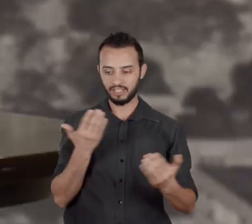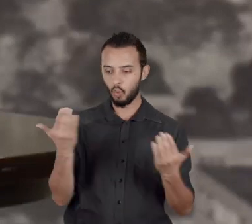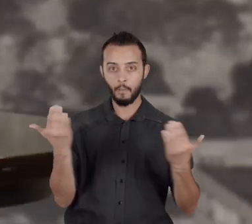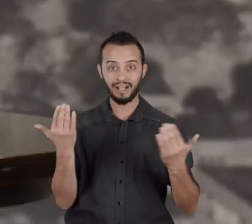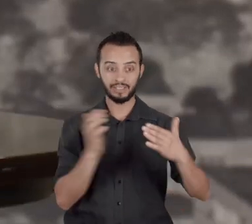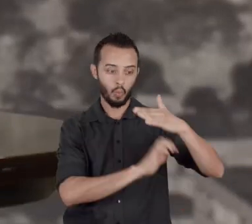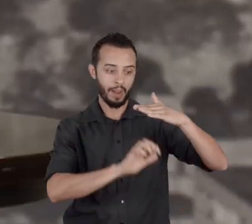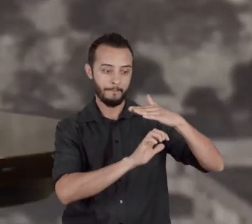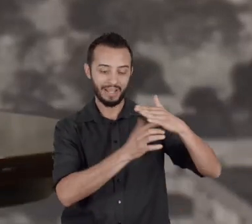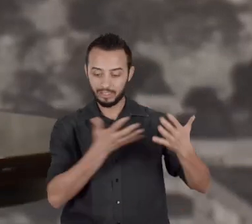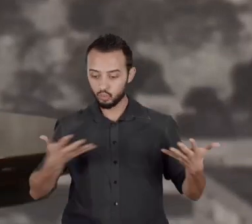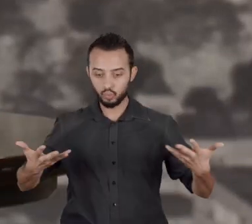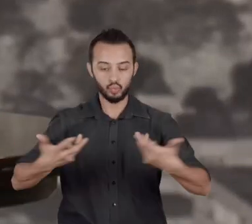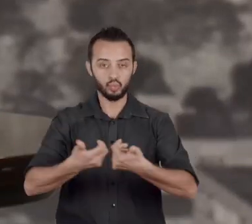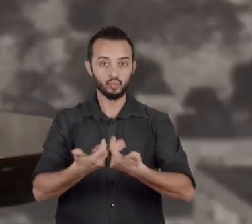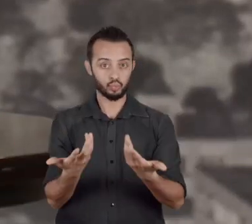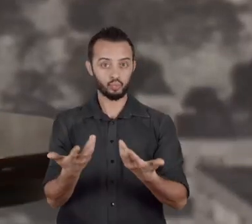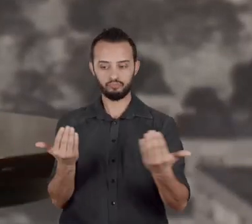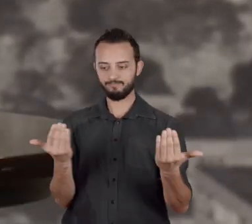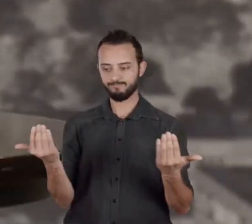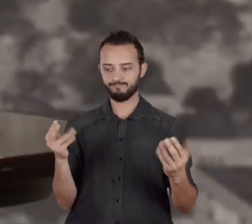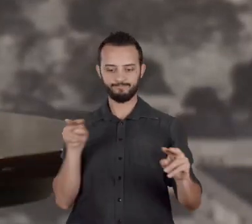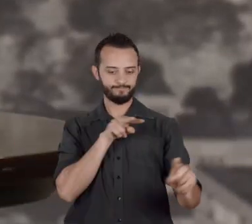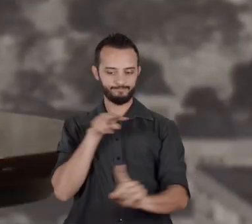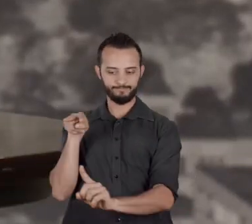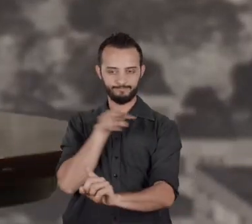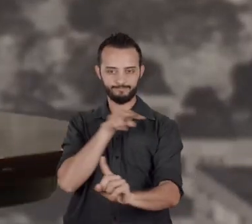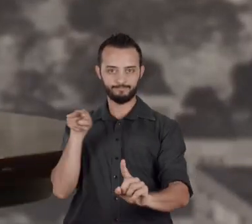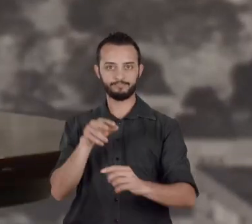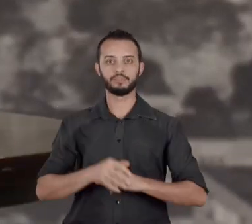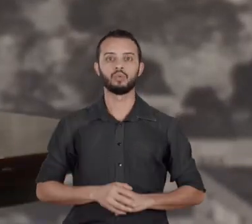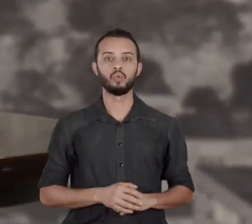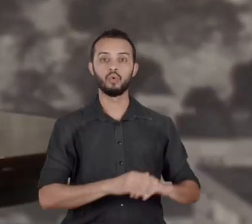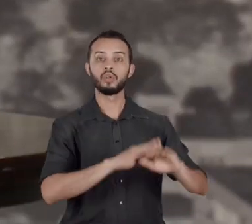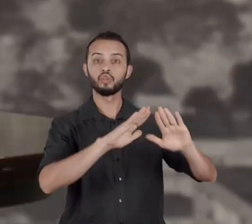Nós vemos o Estado como uma empresa, nós vemos as escolas como empresas,